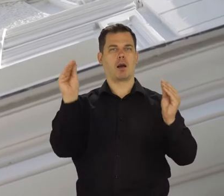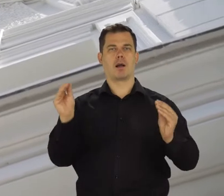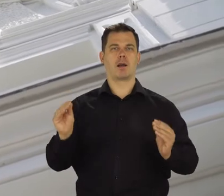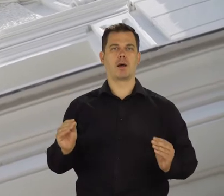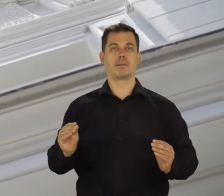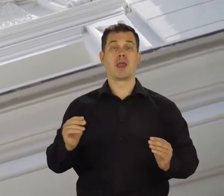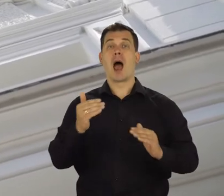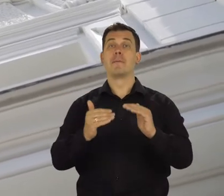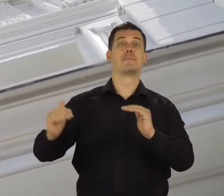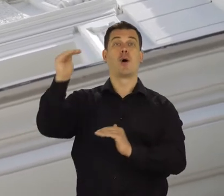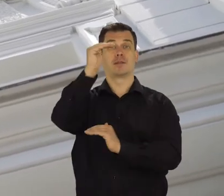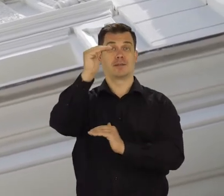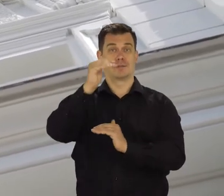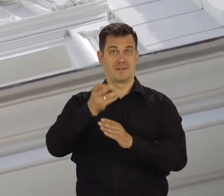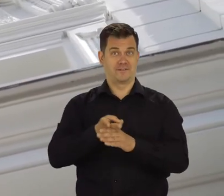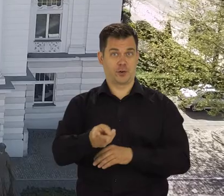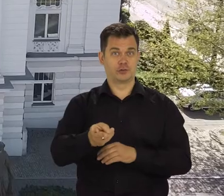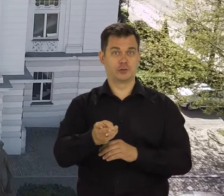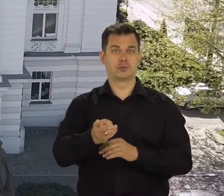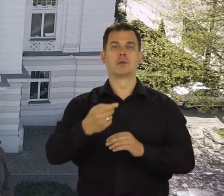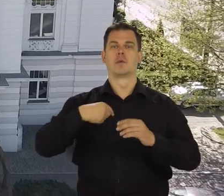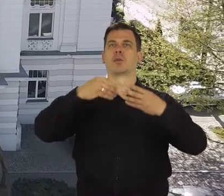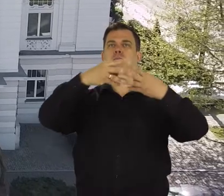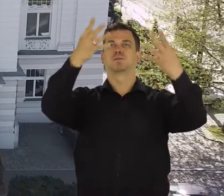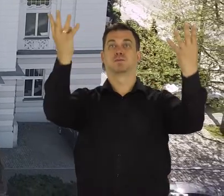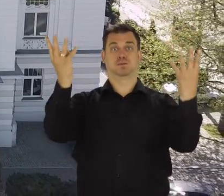a nad głównym wejściem przedłużone kolumny,